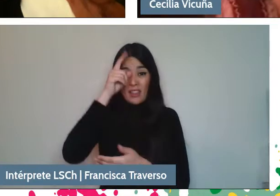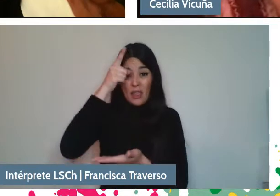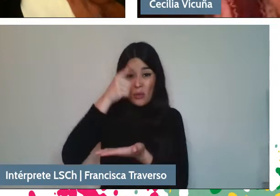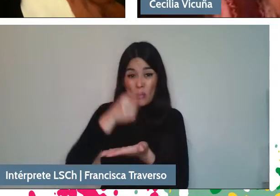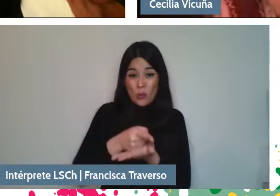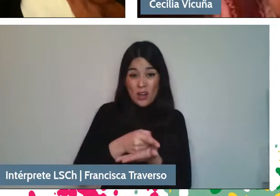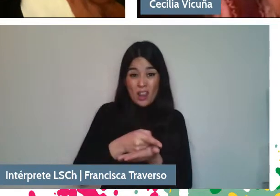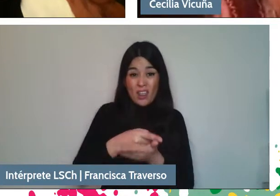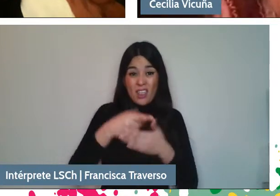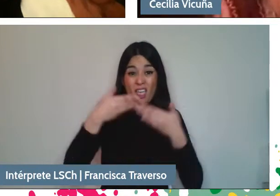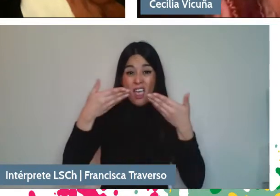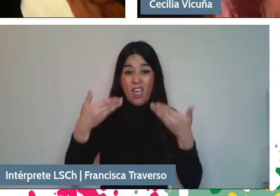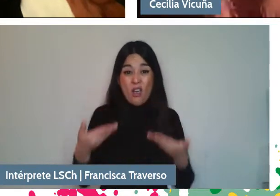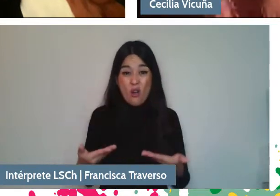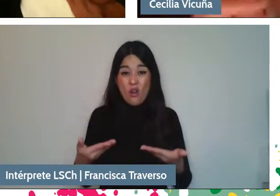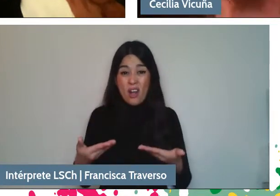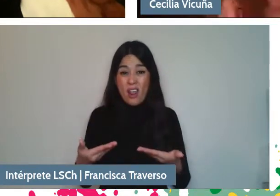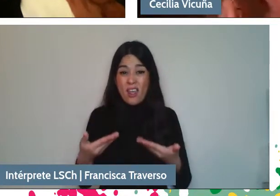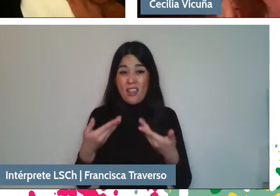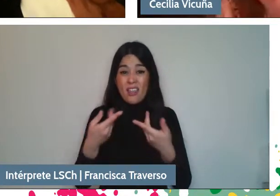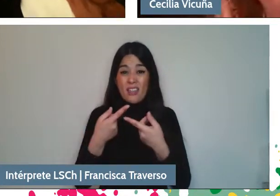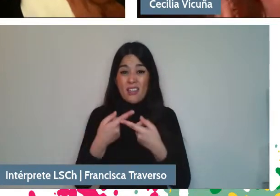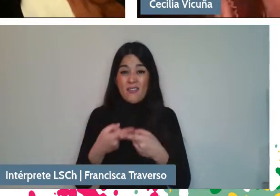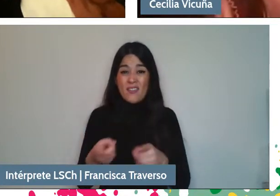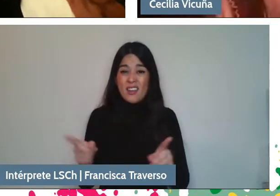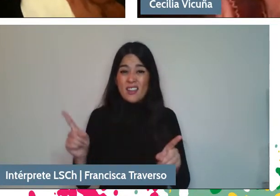no es demasiado diferente porque estamos otra vez en peligro.